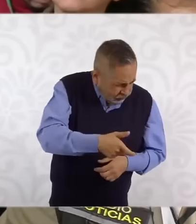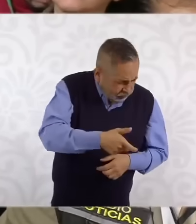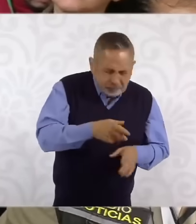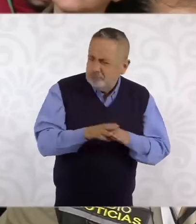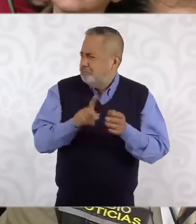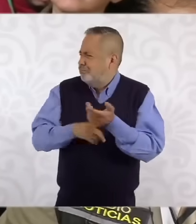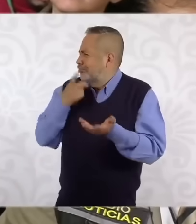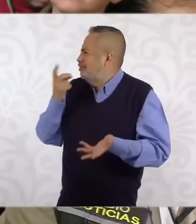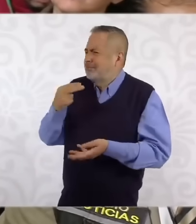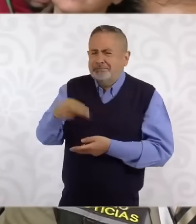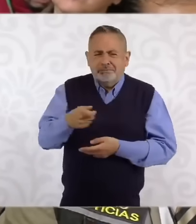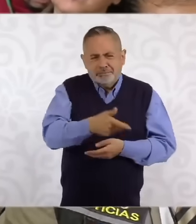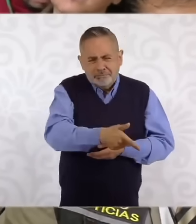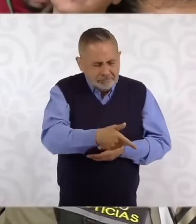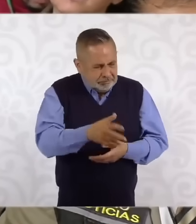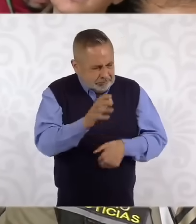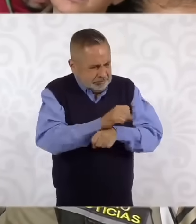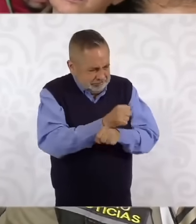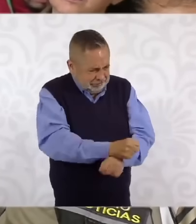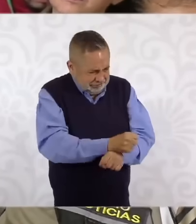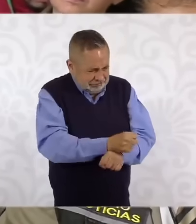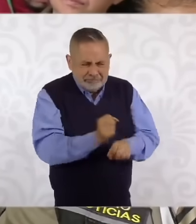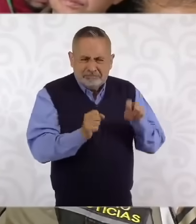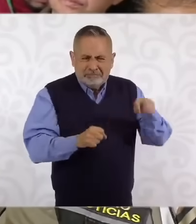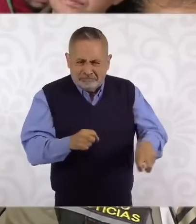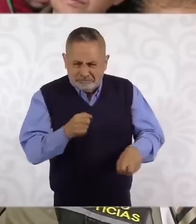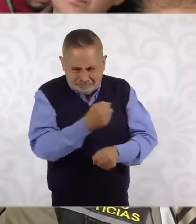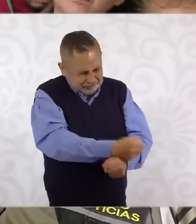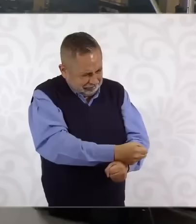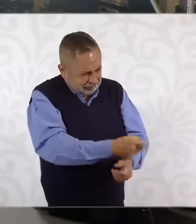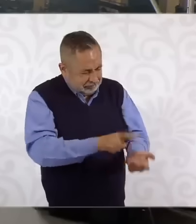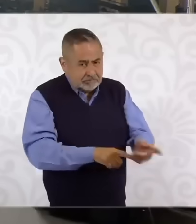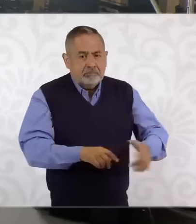dice? ¿Cómo le llaman ustedes? Ya sometido cuando ya está ahí la persona. Cuando están heridos,